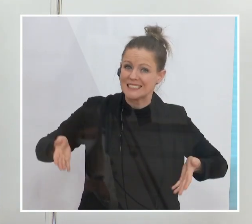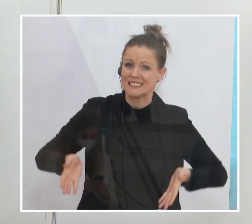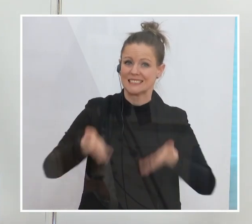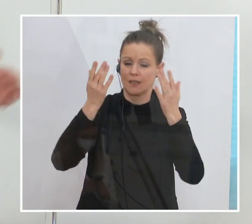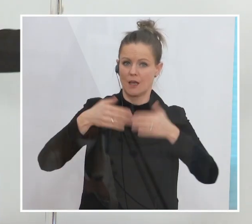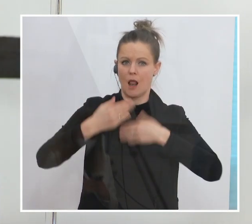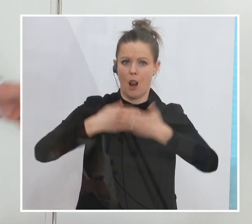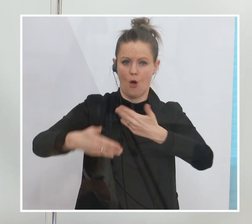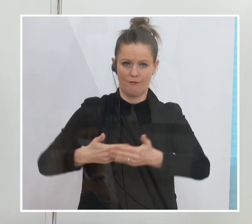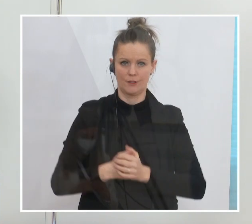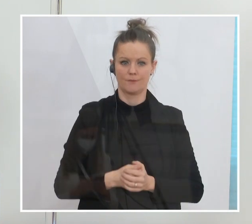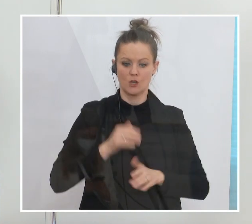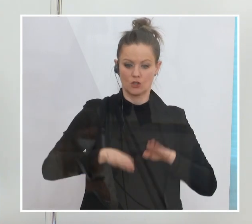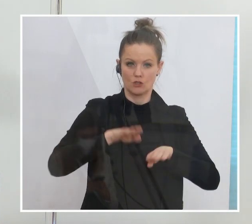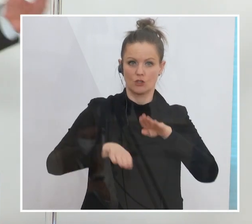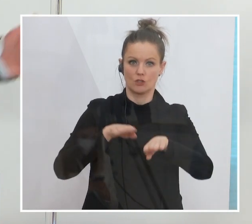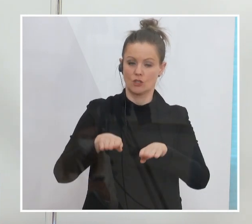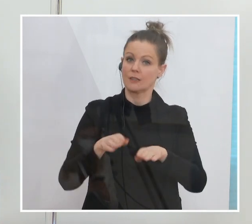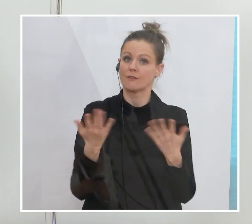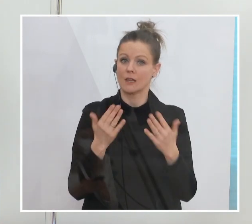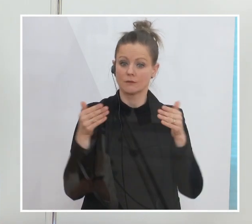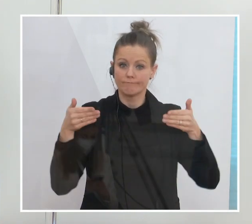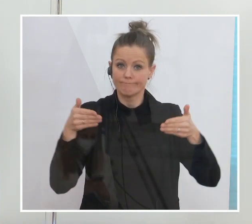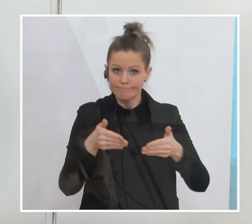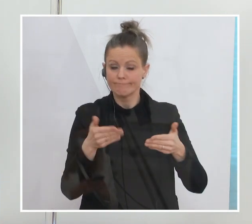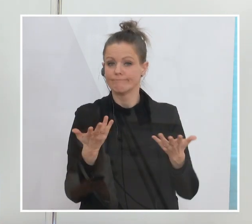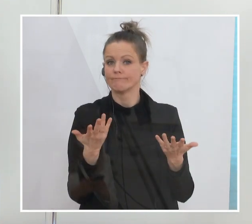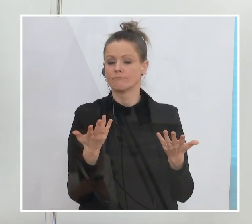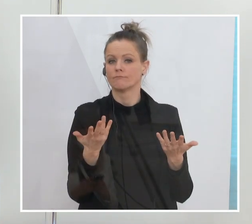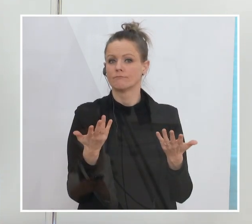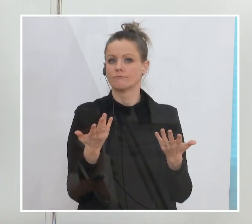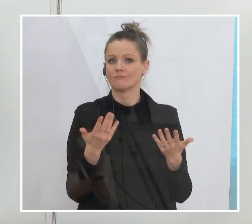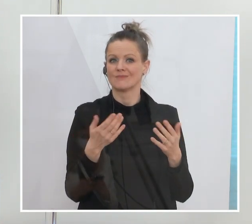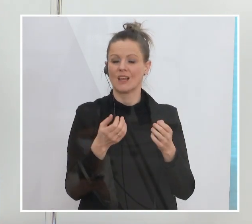Die nächsten Schritte werden sein, dass wir uns vertiefen in den Förderstrukturen und